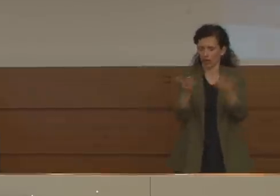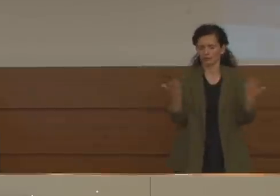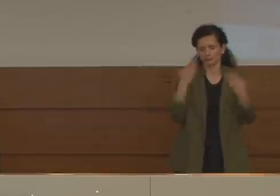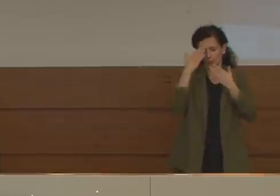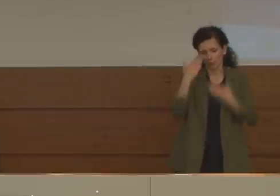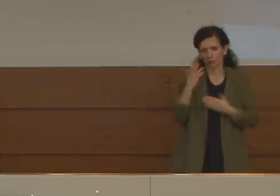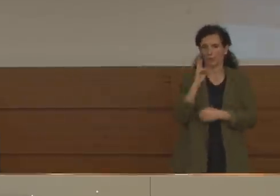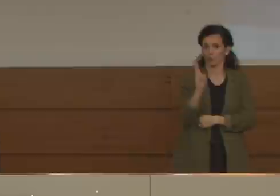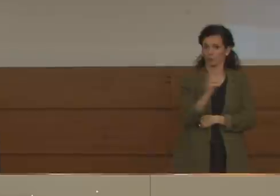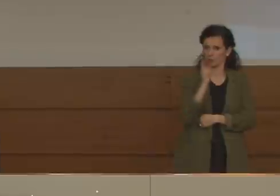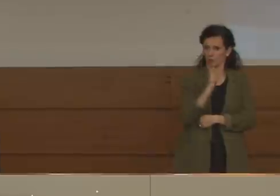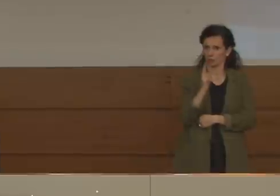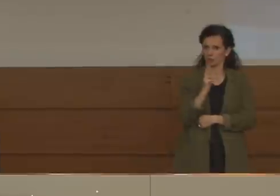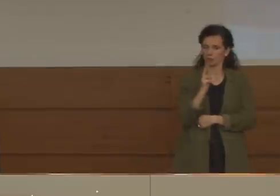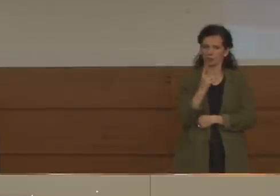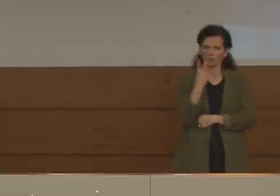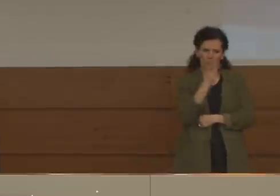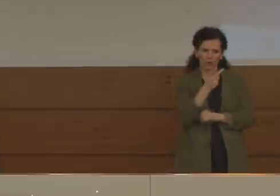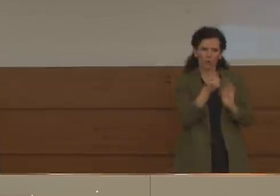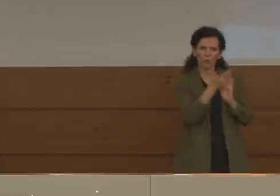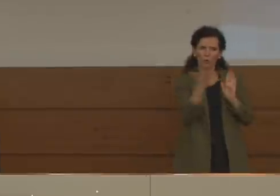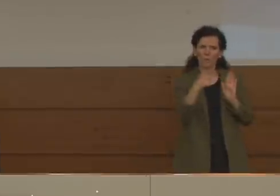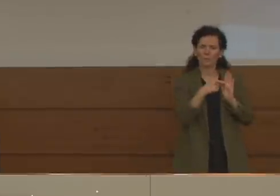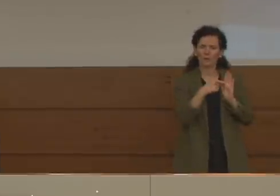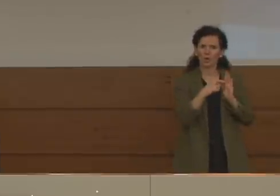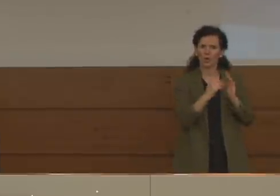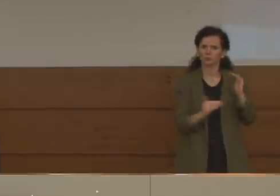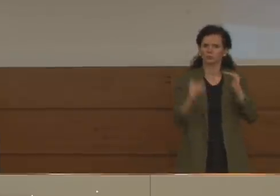per esempio a quello della Cina, almeno i dati disponibili. Ma vi siete fatti